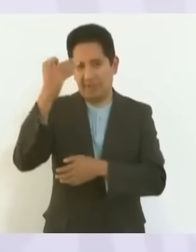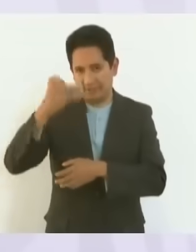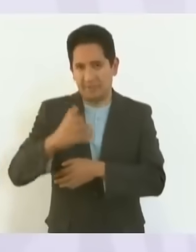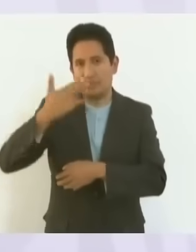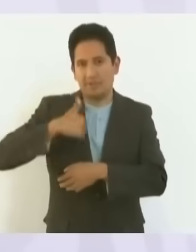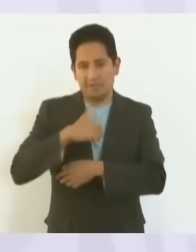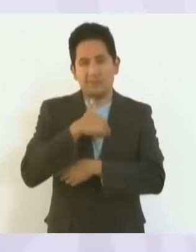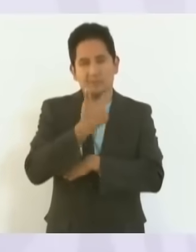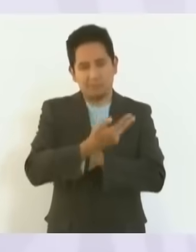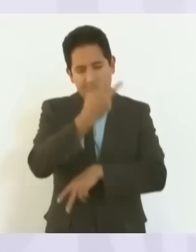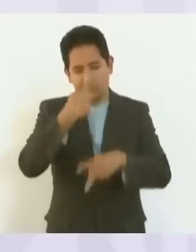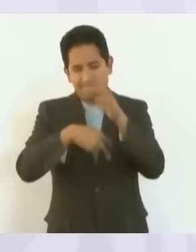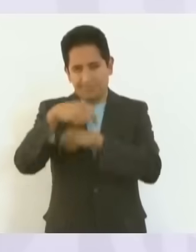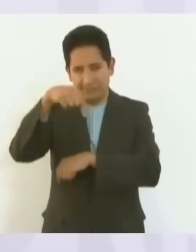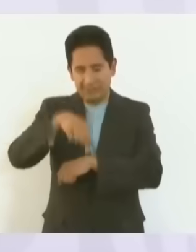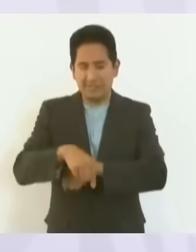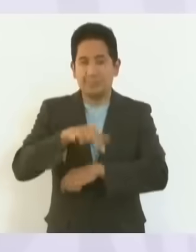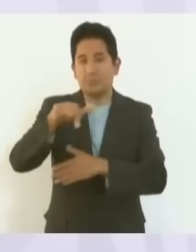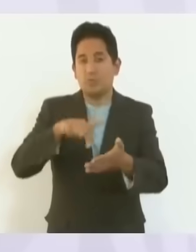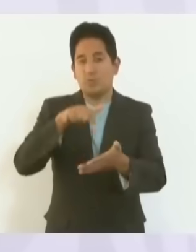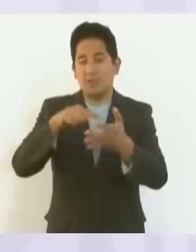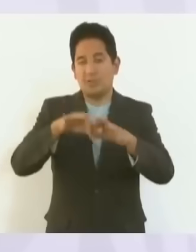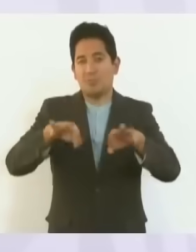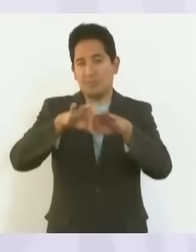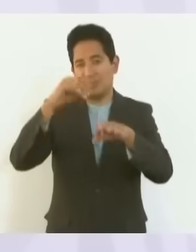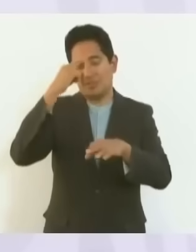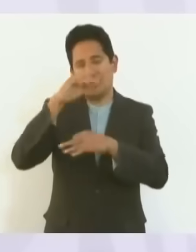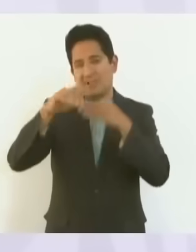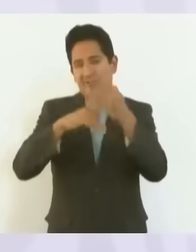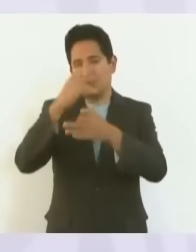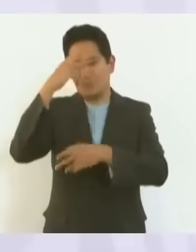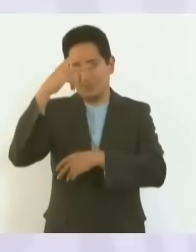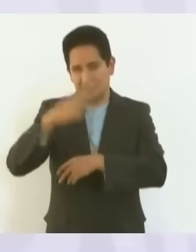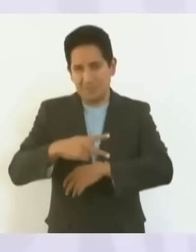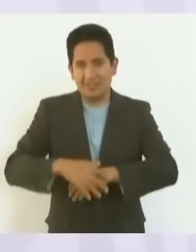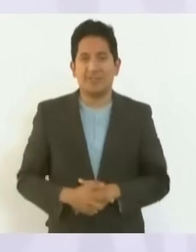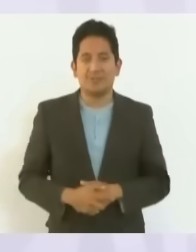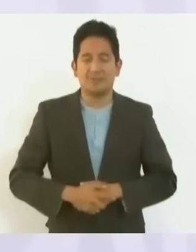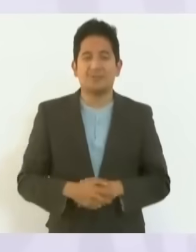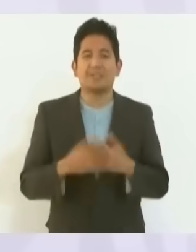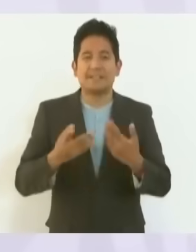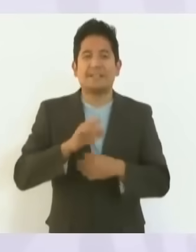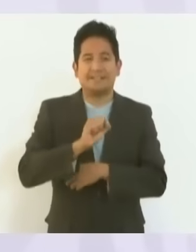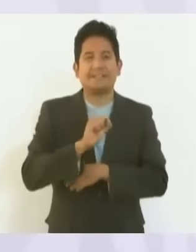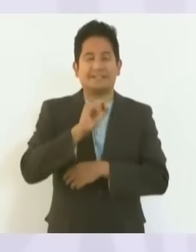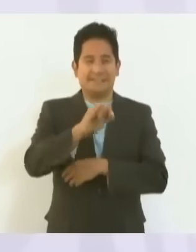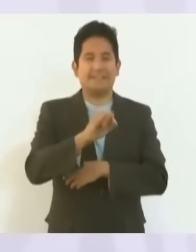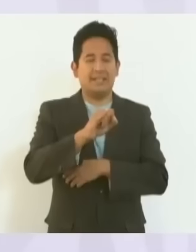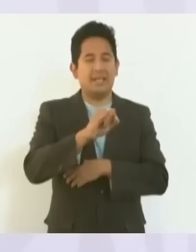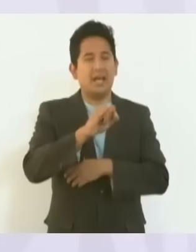pueblo de México. Bueno, ya escucharon de qué se trata este programa. Sí, al desarme, sí a la paz.